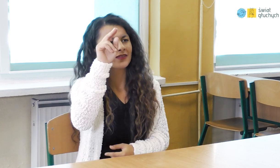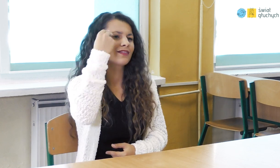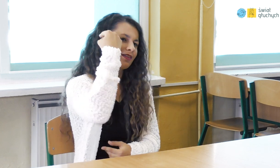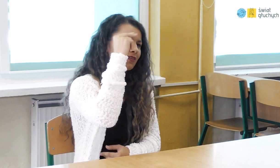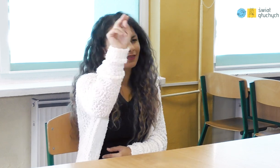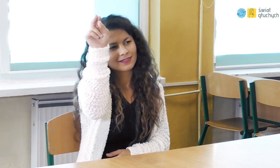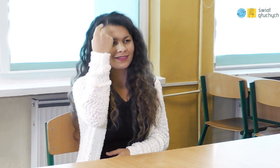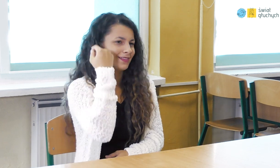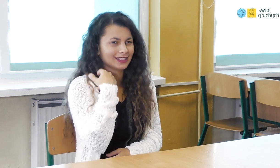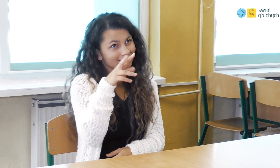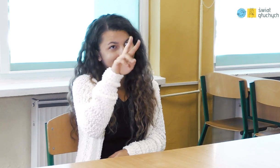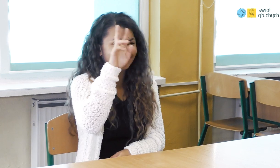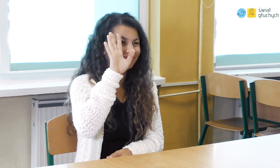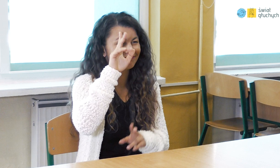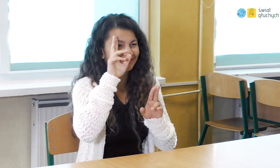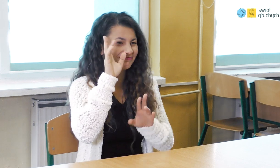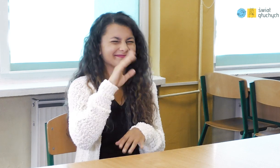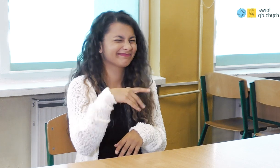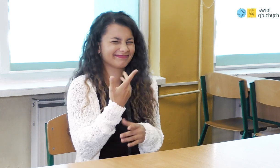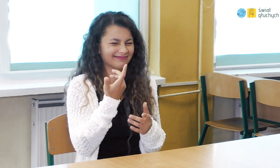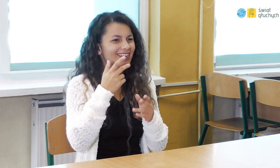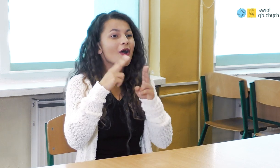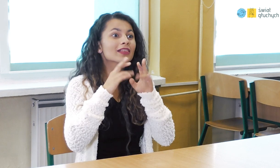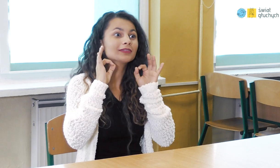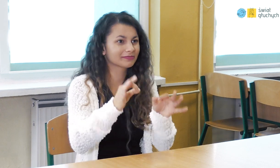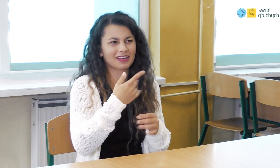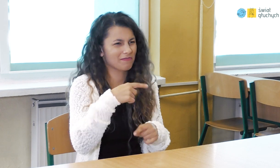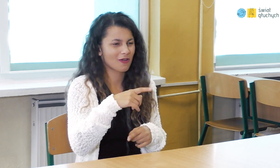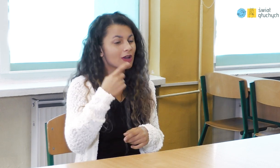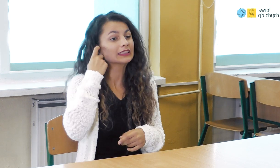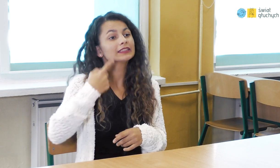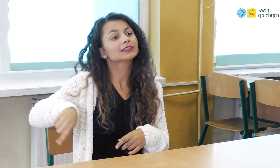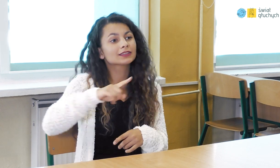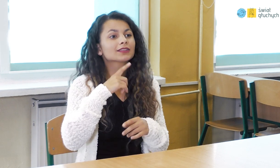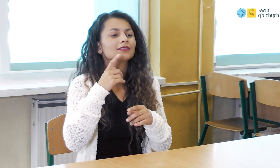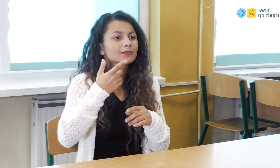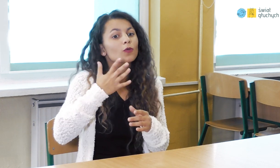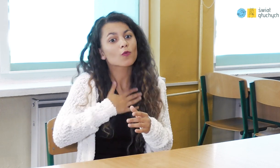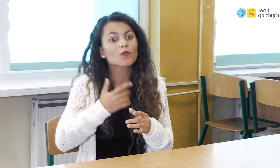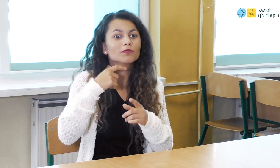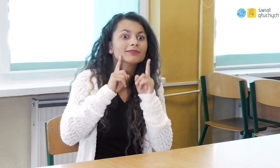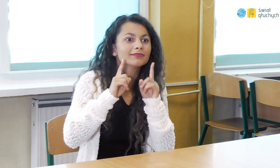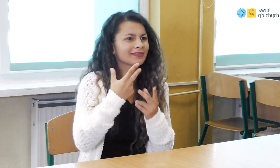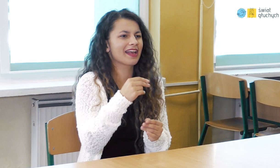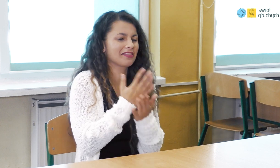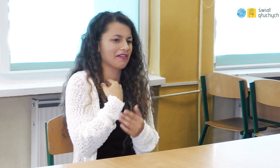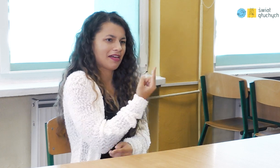Nauczycielka sobie mówiła, ja trochę rozumiałam. Kontaktu nie było żadnego. Nie lubiłam rozmawiać ze słyszącymi.